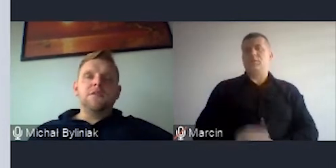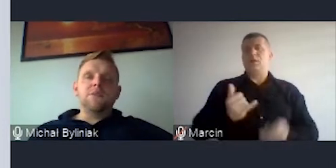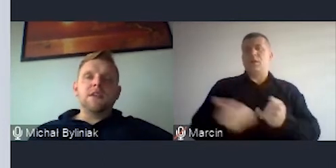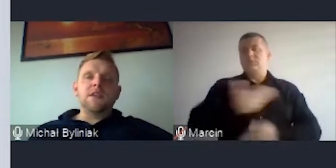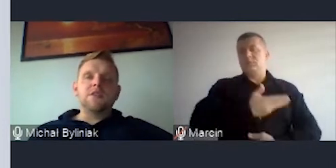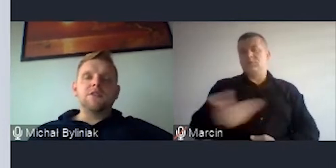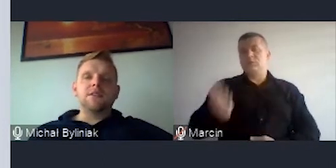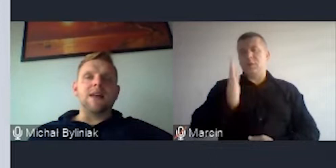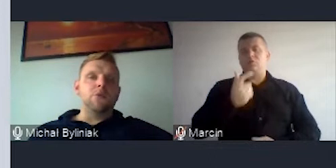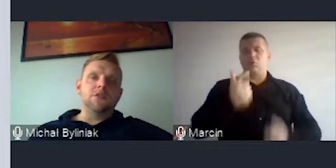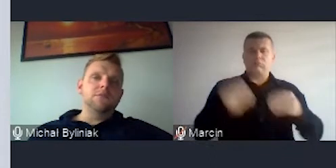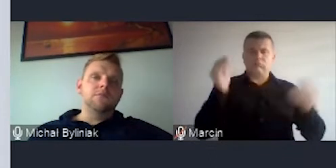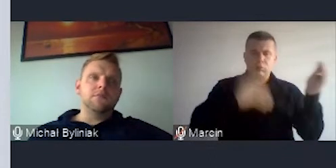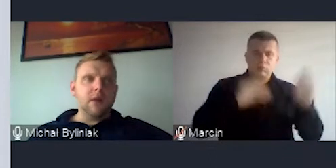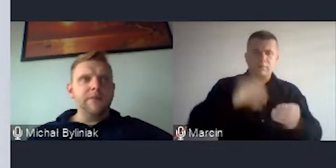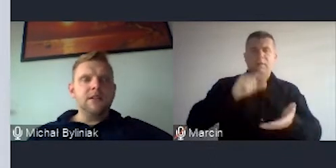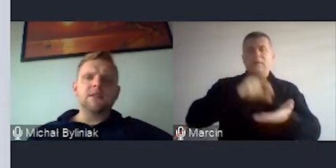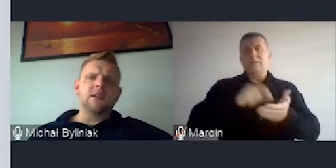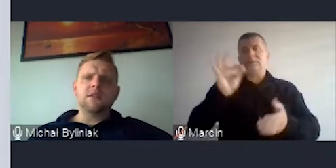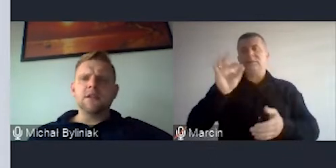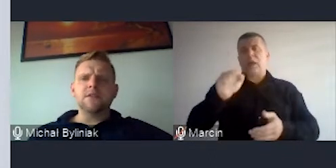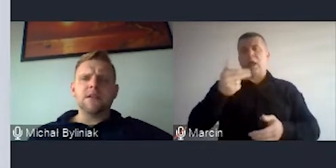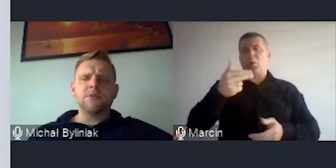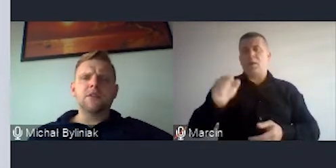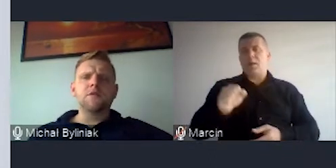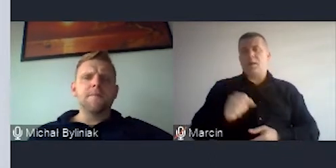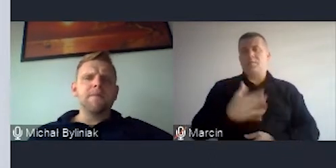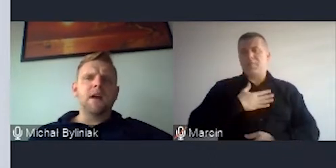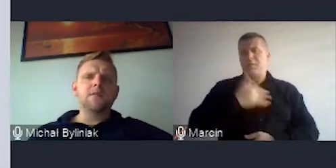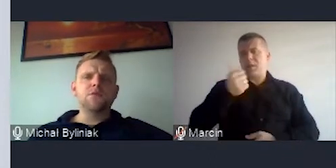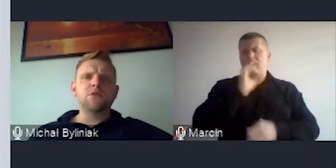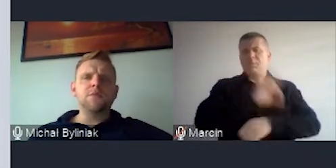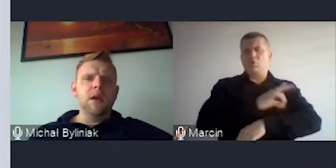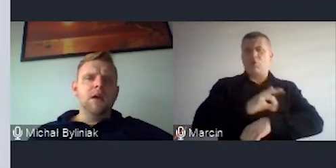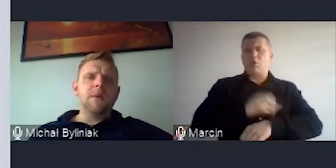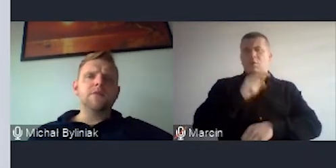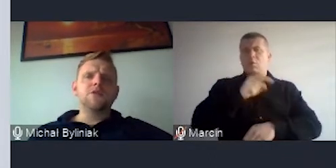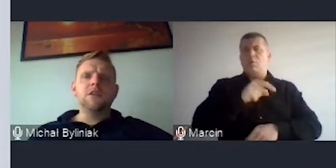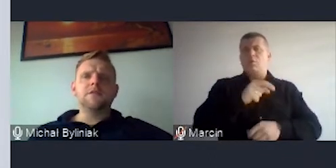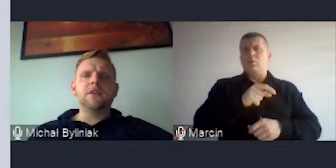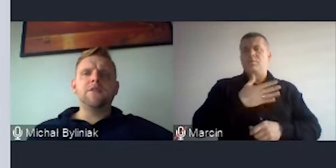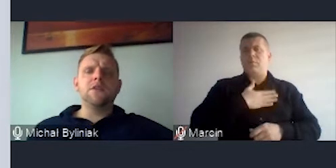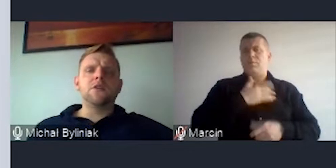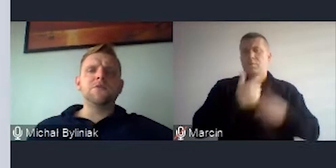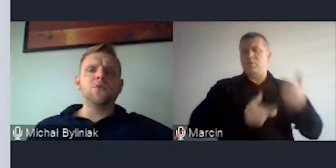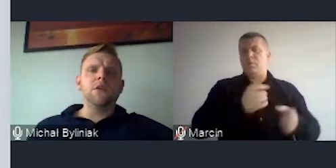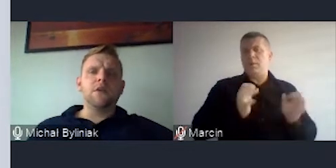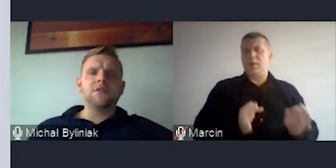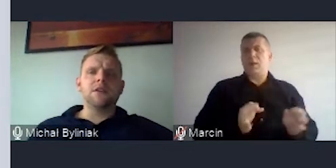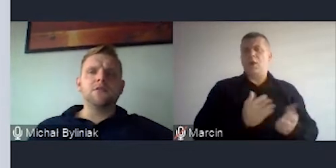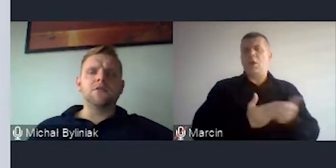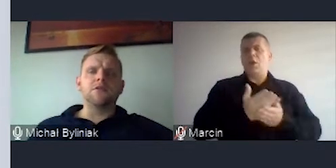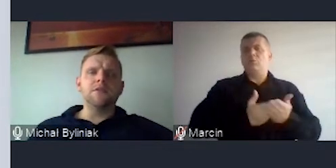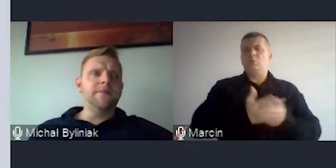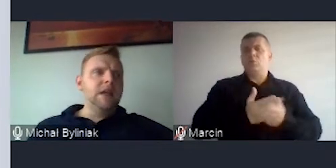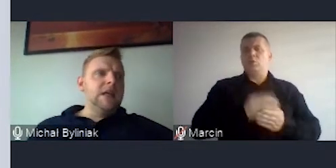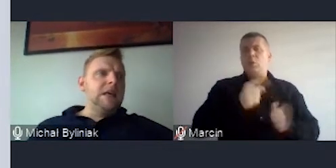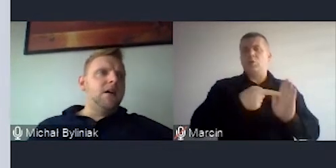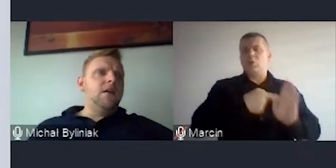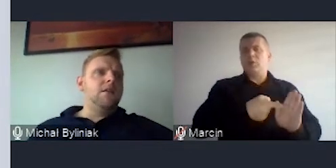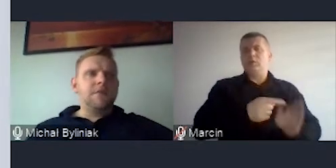i wyposażać sauny, mam jeden z takich projektów z którymi mam do czynienia w tej chwili, który obsługuje właśnie, tego dotyczy.